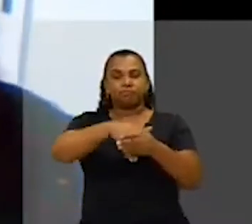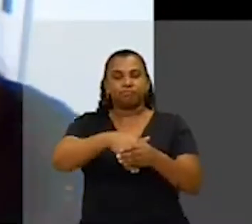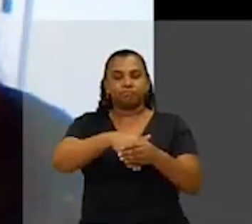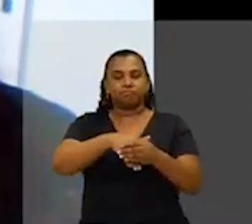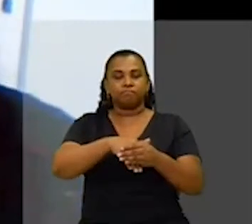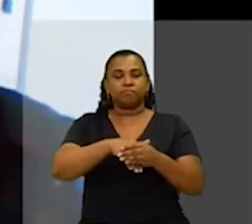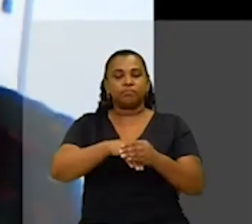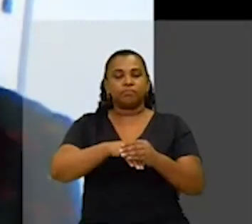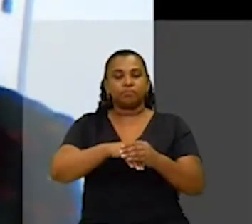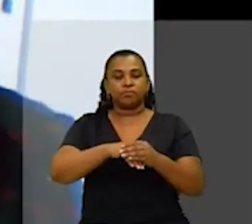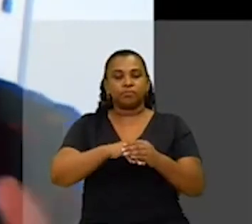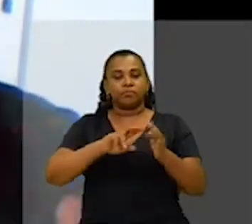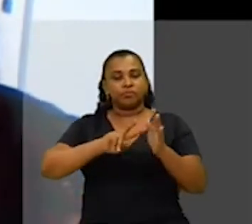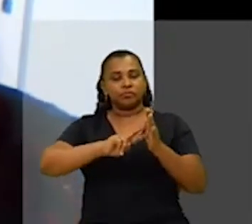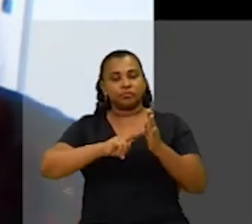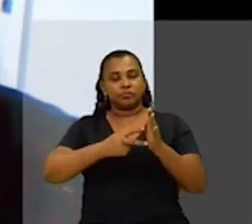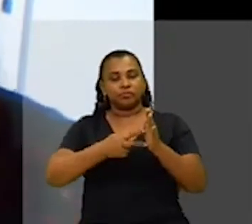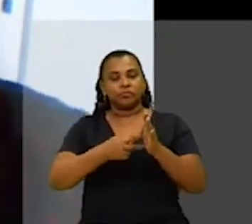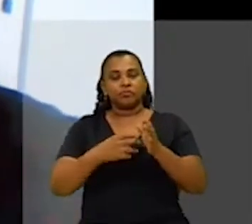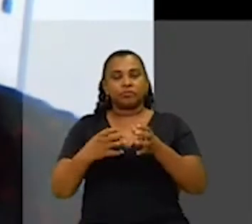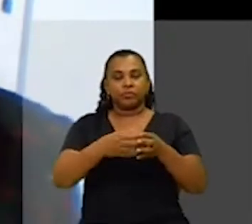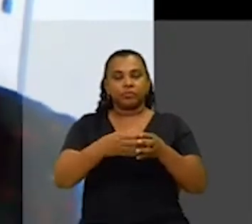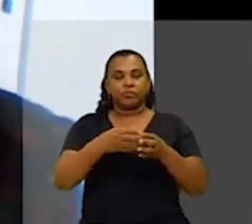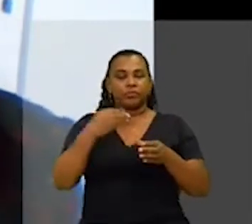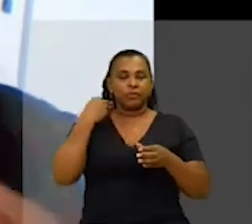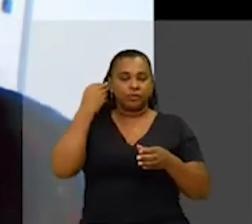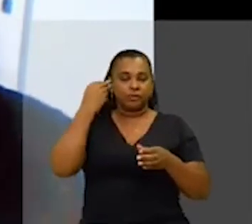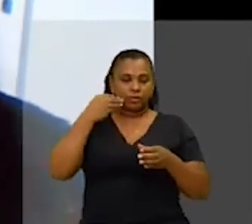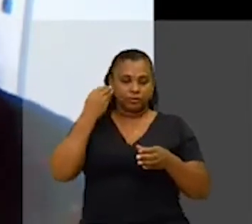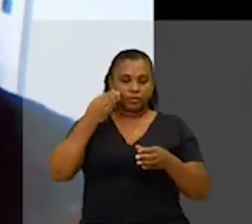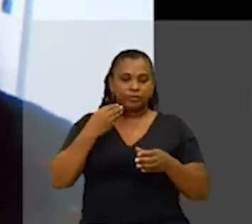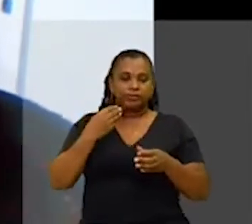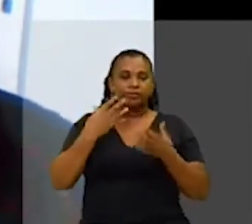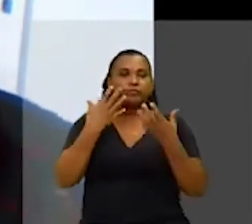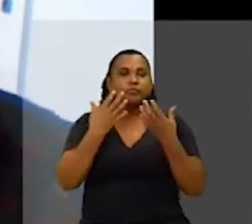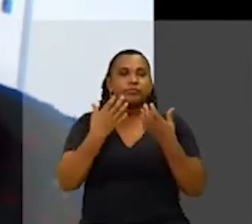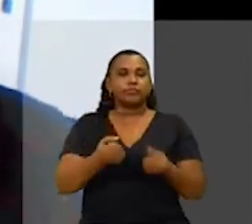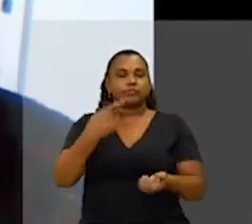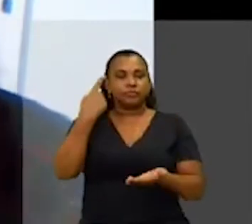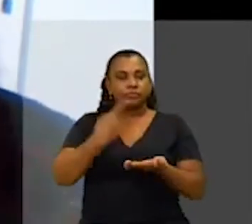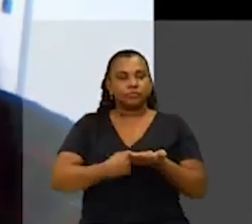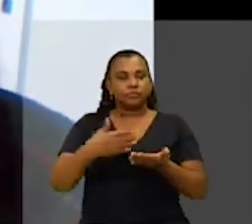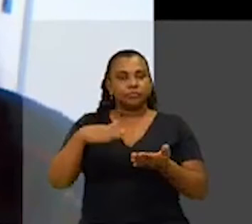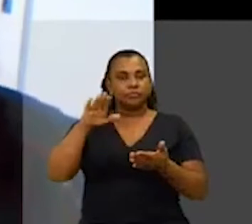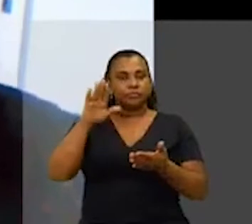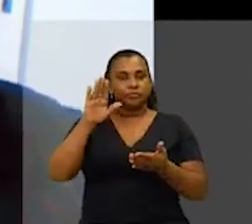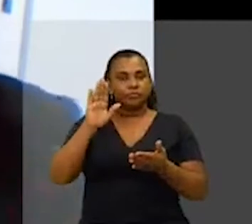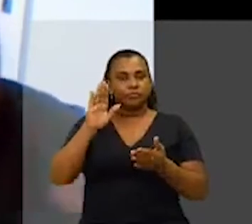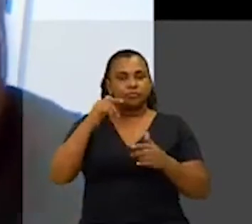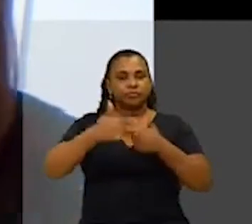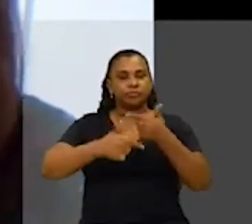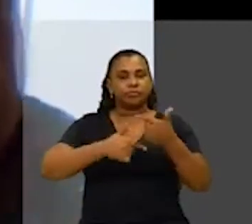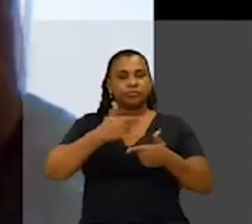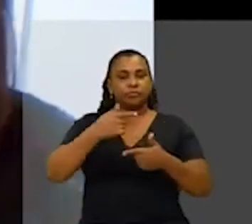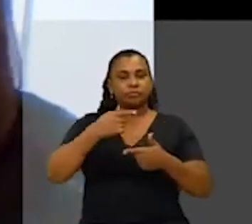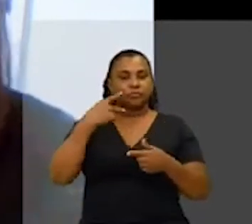conjunto de seres que assumem o compromisso do exercício parlamentar na coletividade a partir